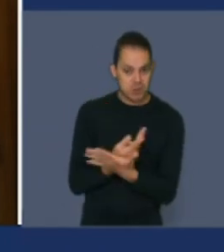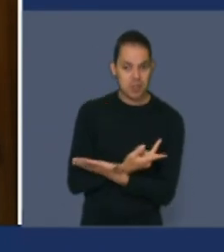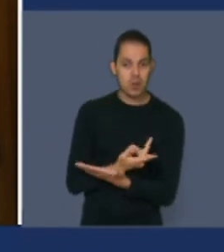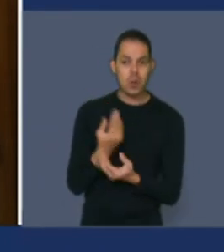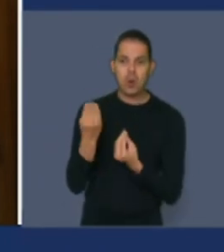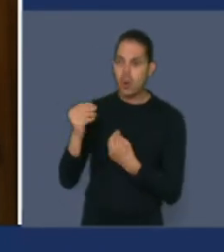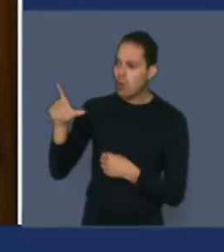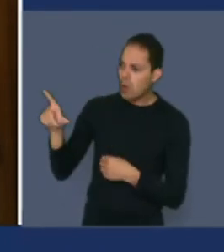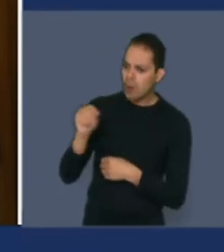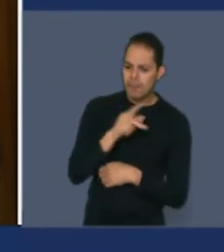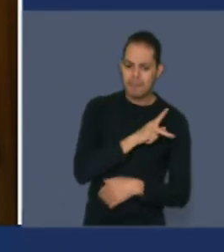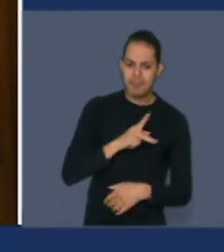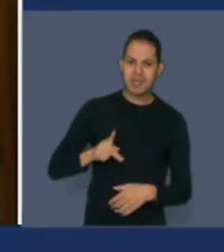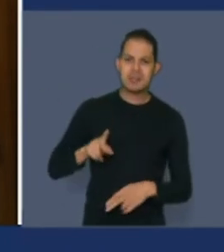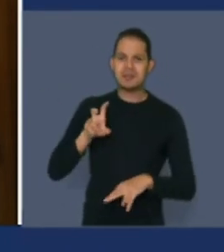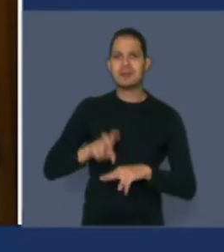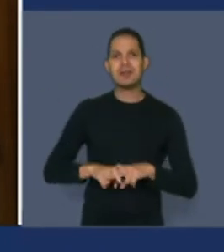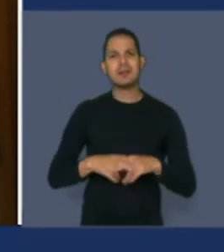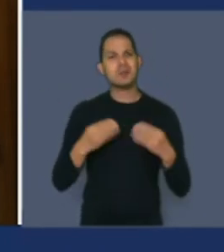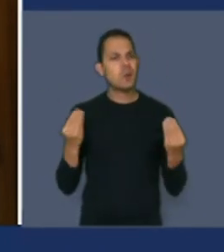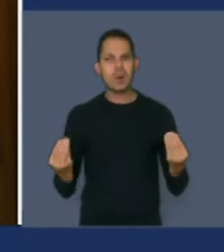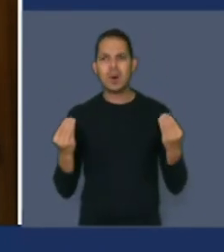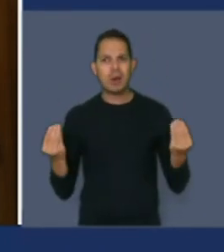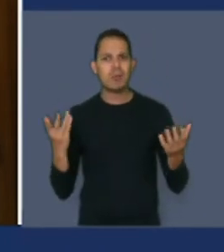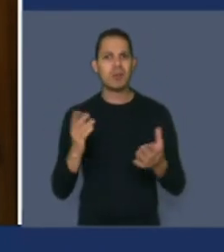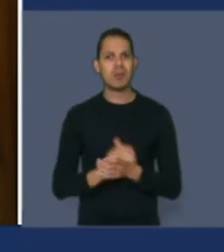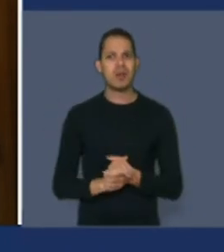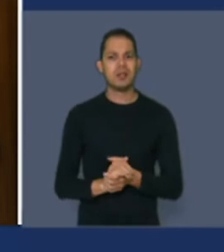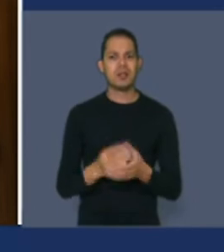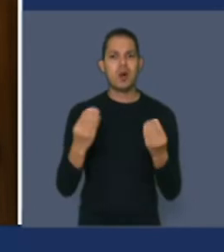DE PRESIDENTE? COMO É QUE OS SEUS FILHOS ESTÃO SENTADOS AQUI NA CÂMARA DOS DEPUTADOS